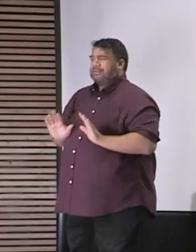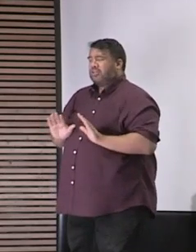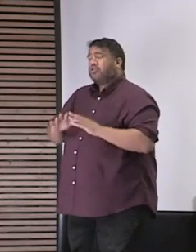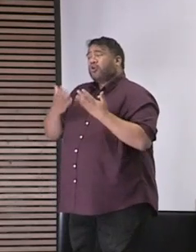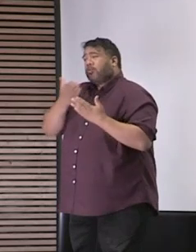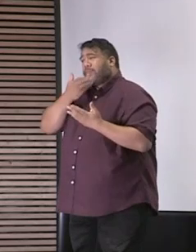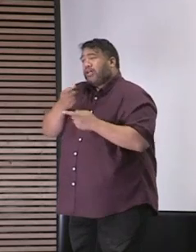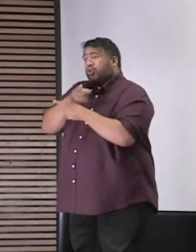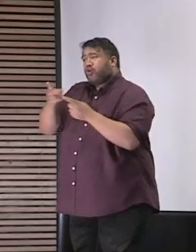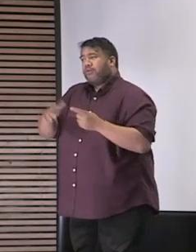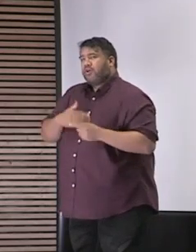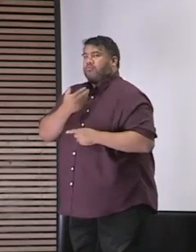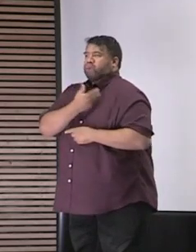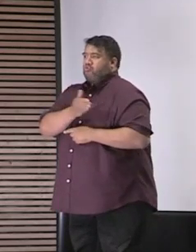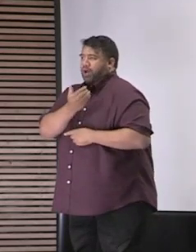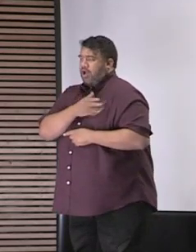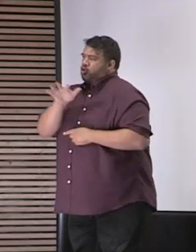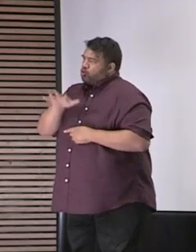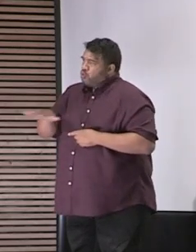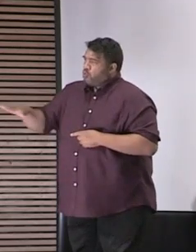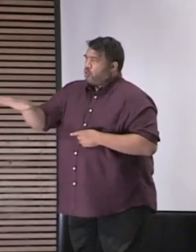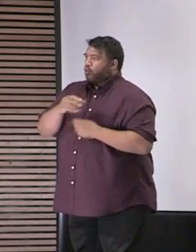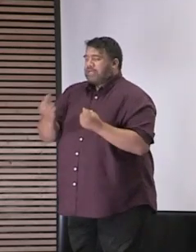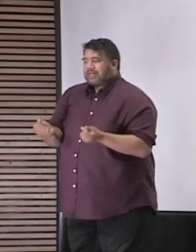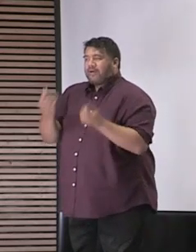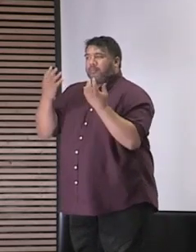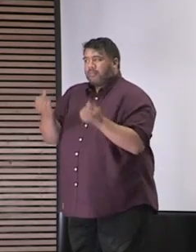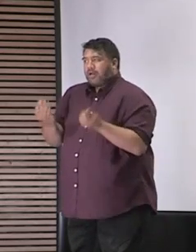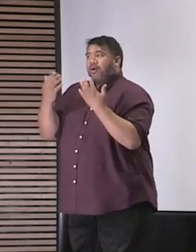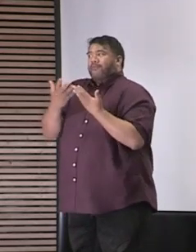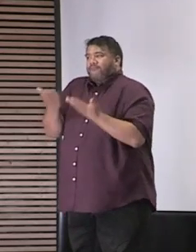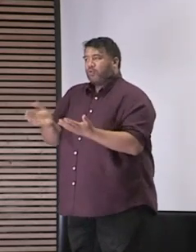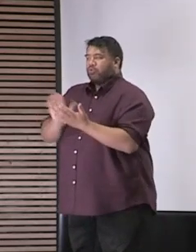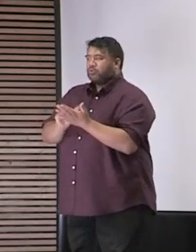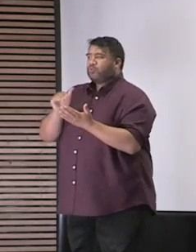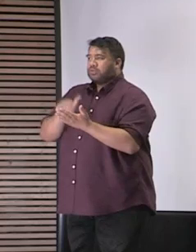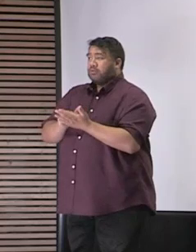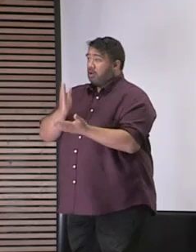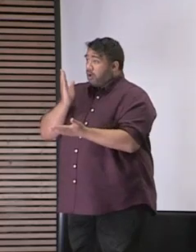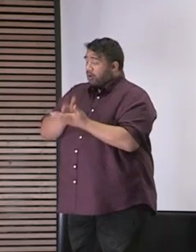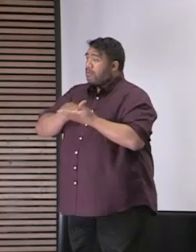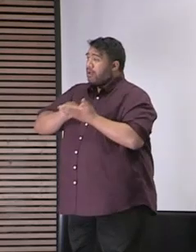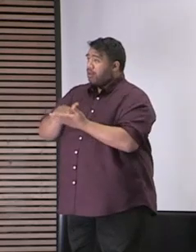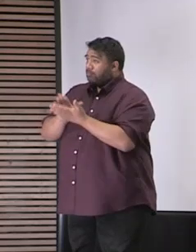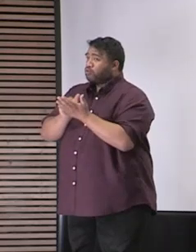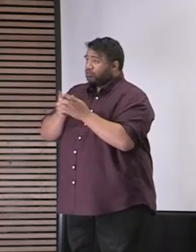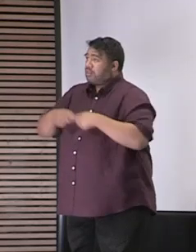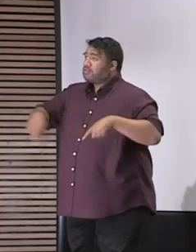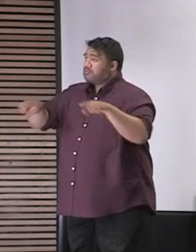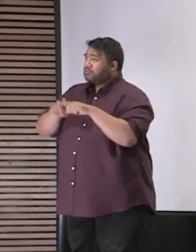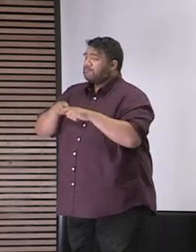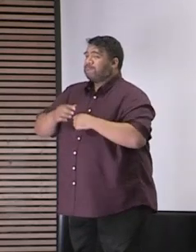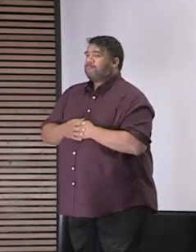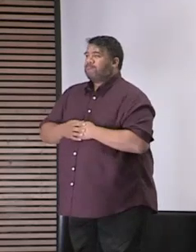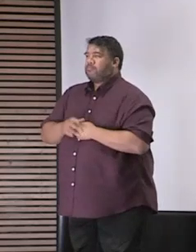lo mejor para nuestra economía.